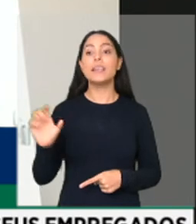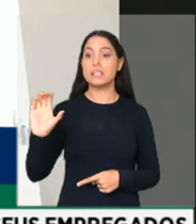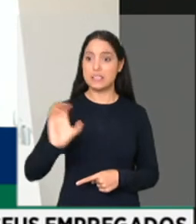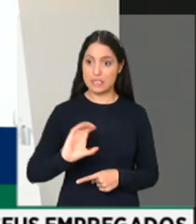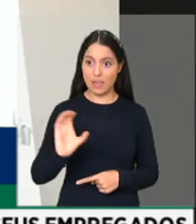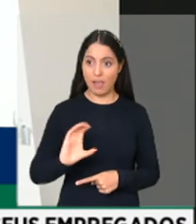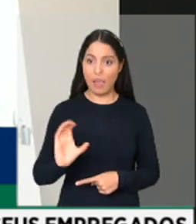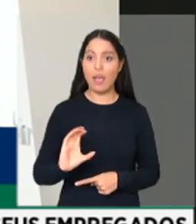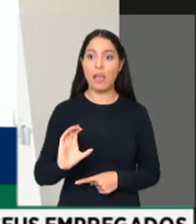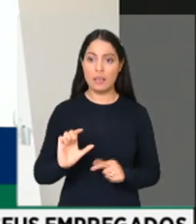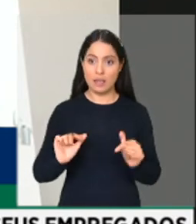DAS MEDIDAS, LEVANDO EM CONTA A CIÊNCIA QUE FORAM ADOTADAS